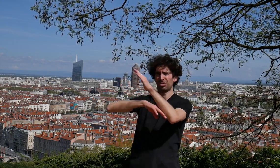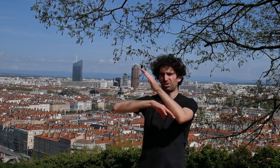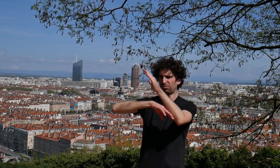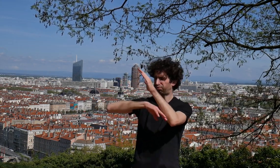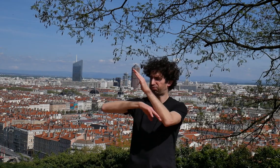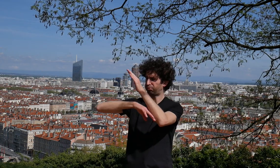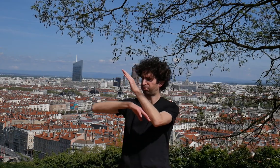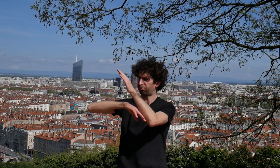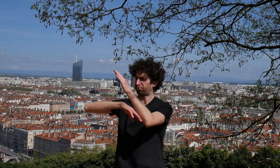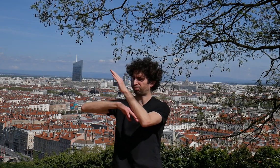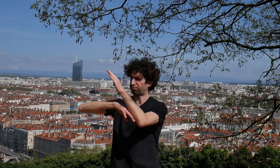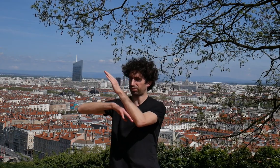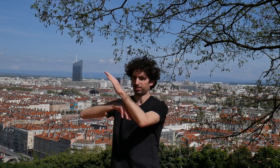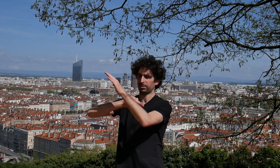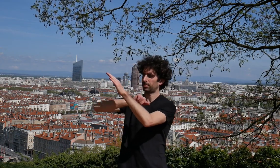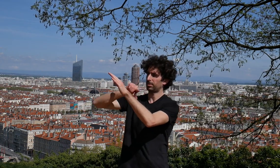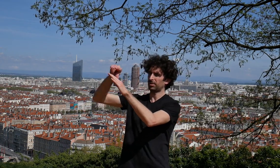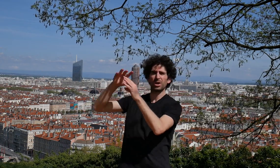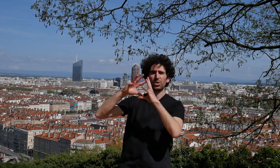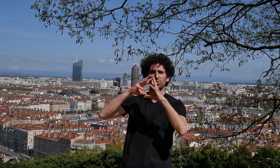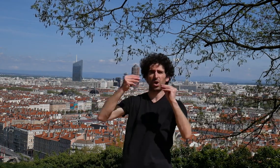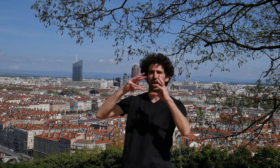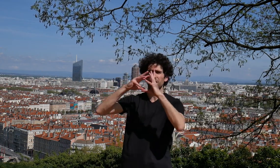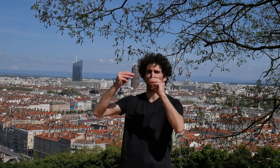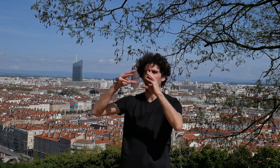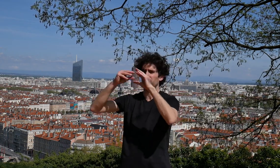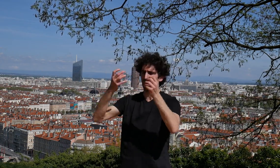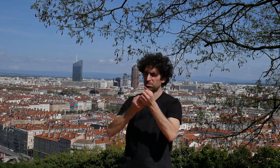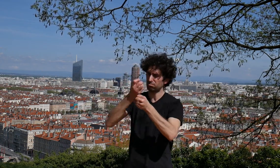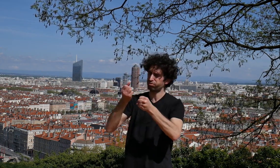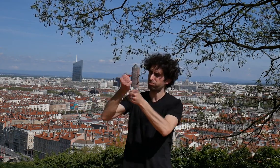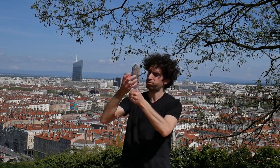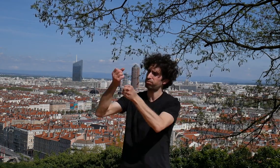et pousse le tout. A cet endroit, des nuages se créent aussi.